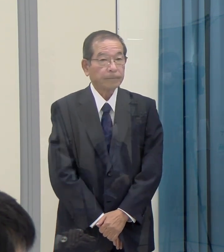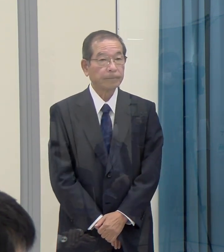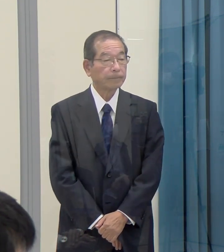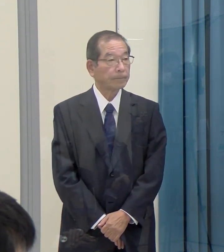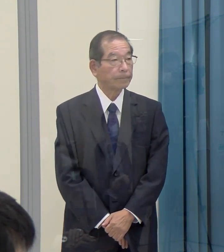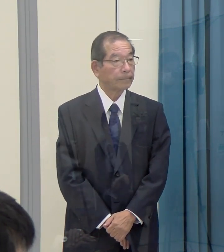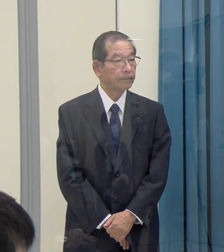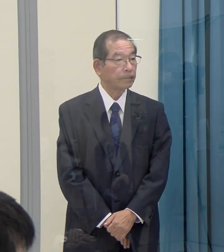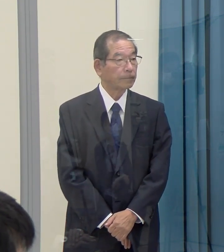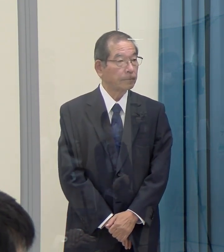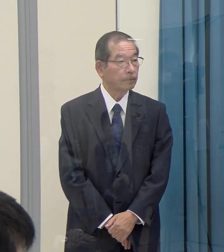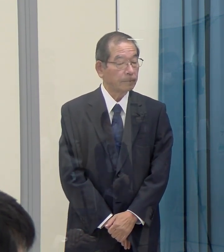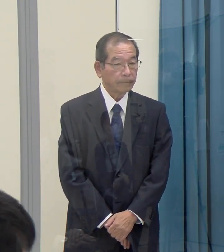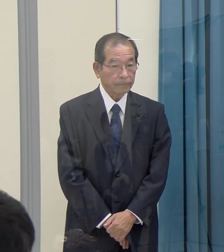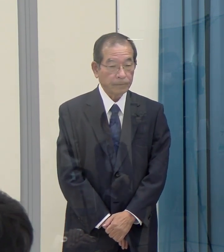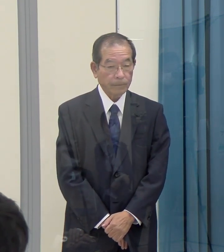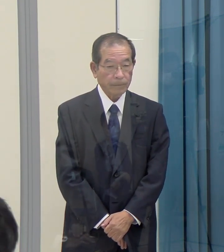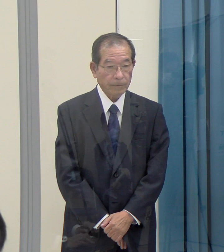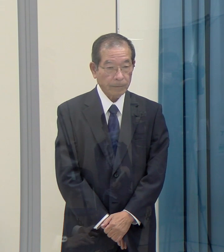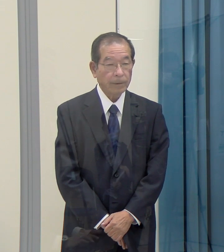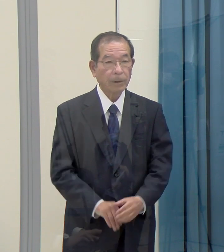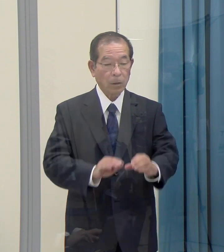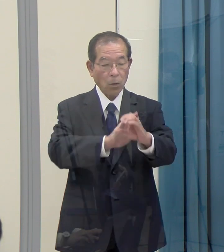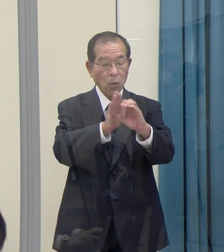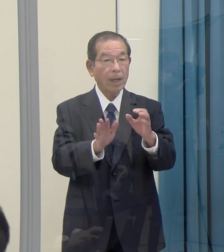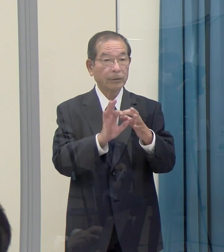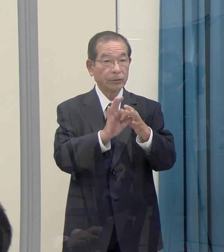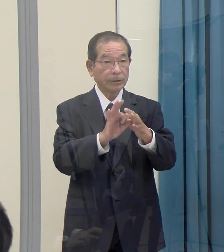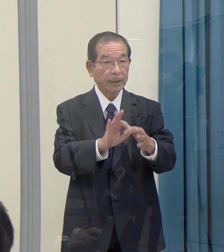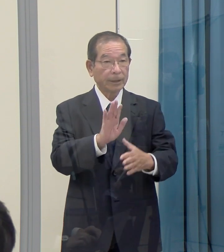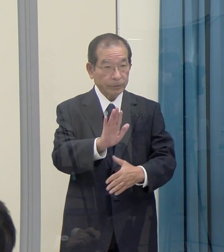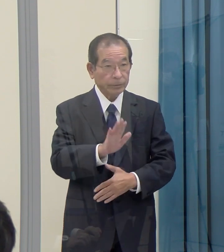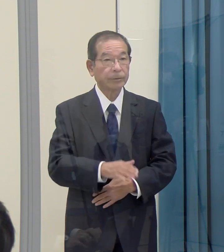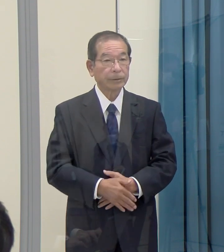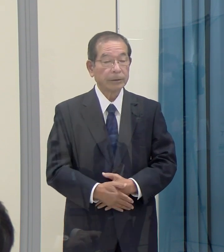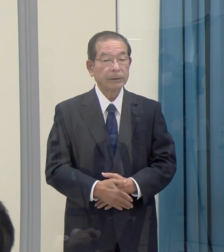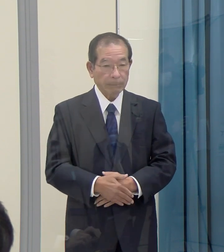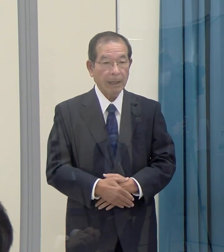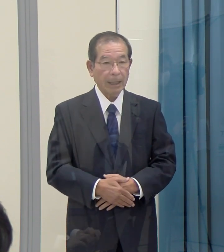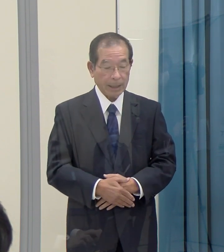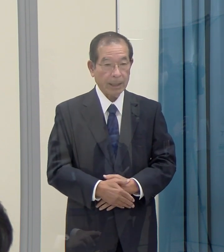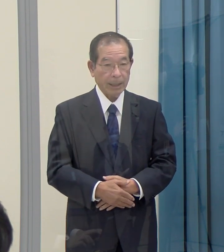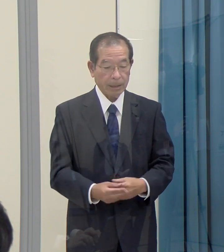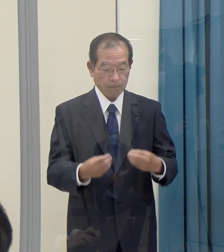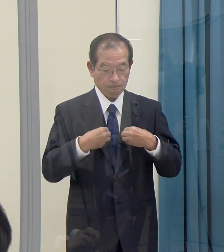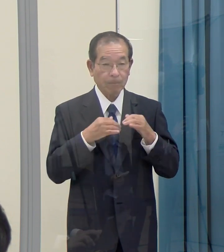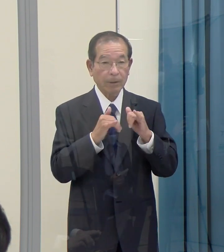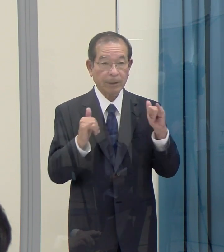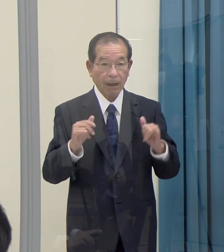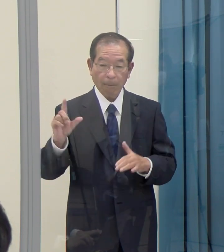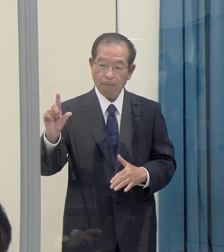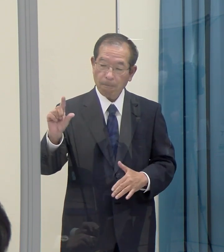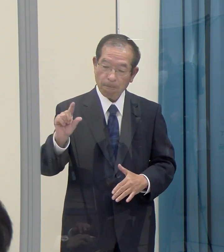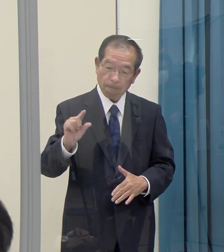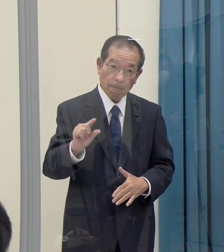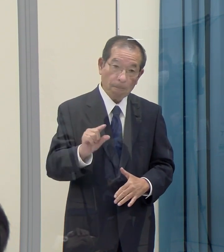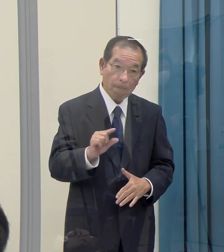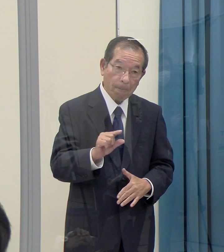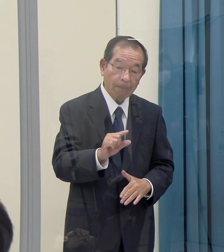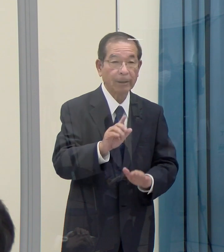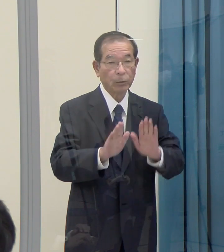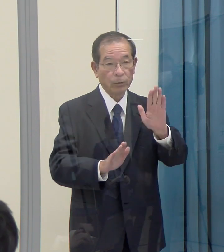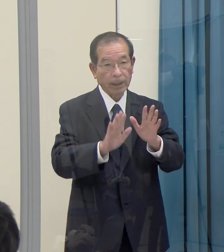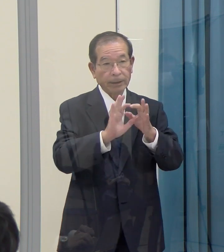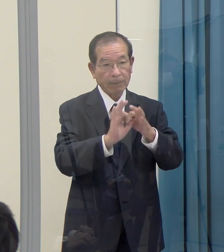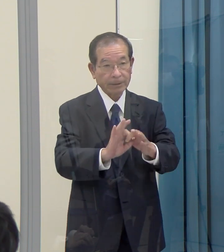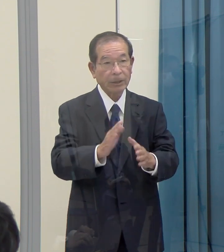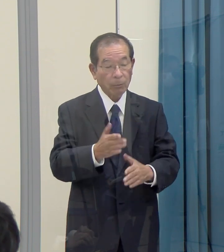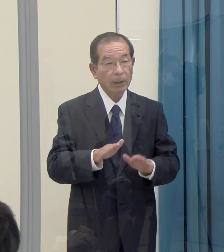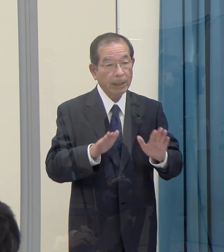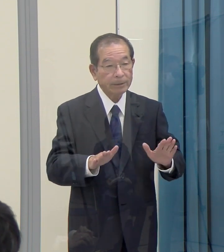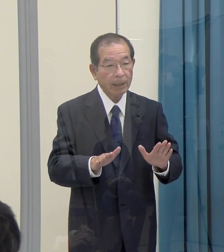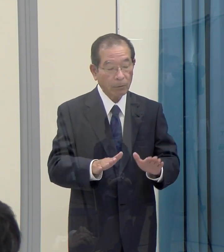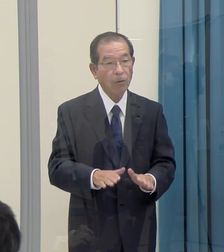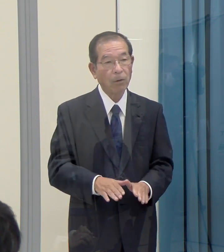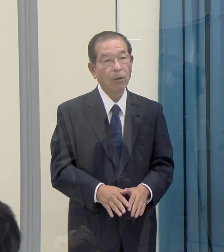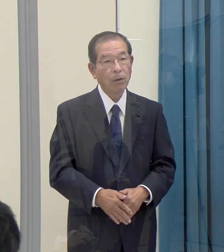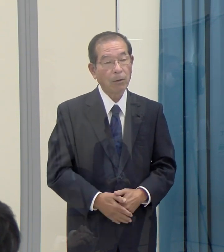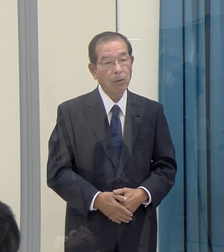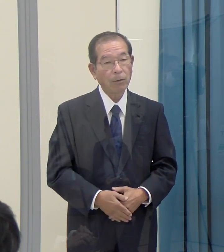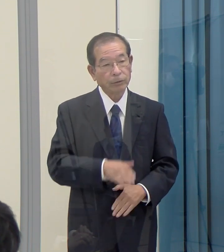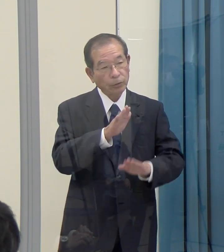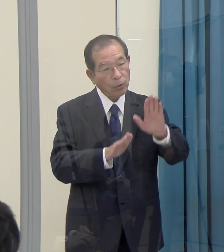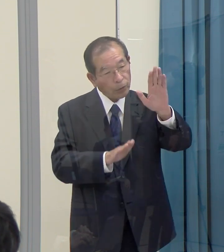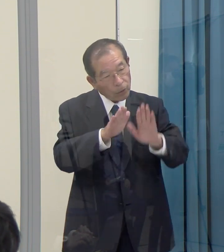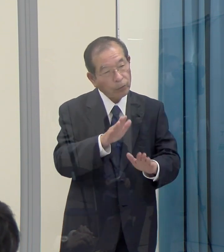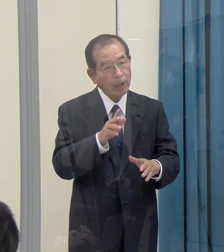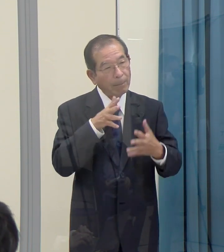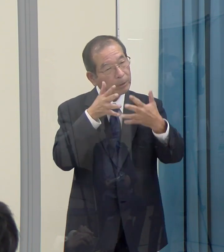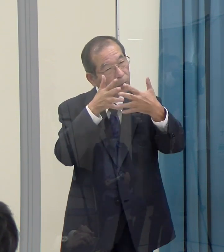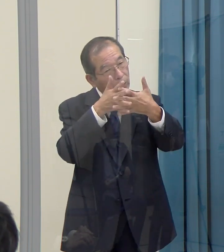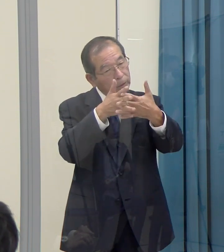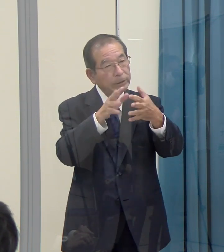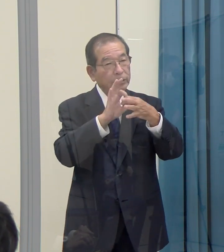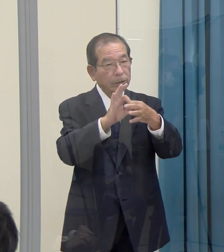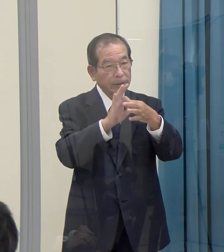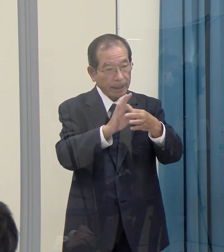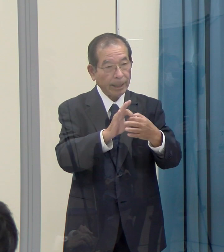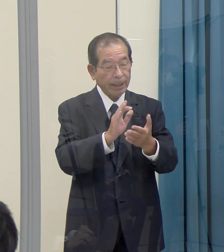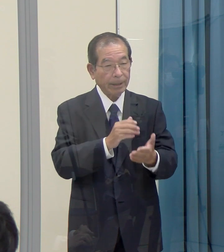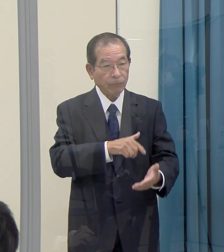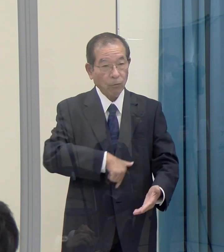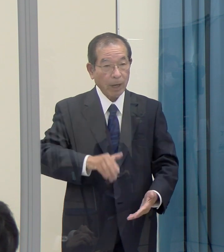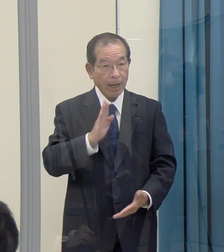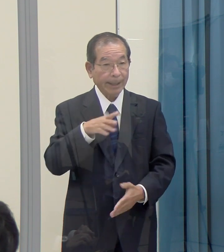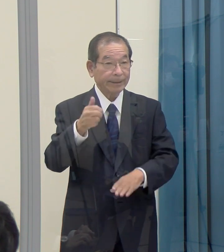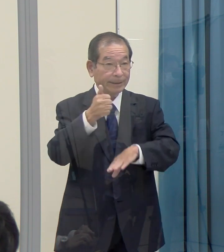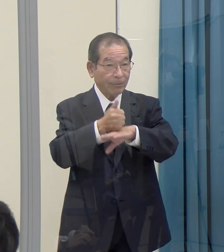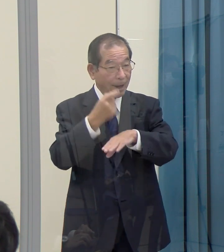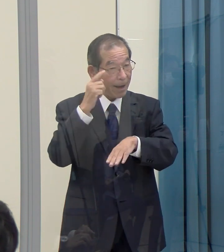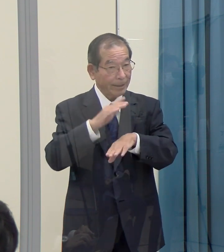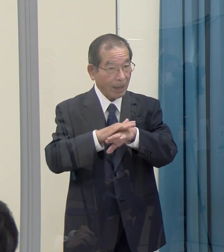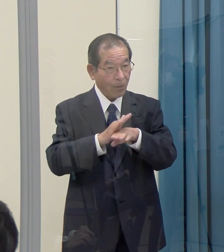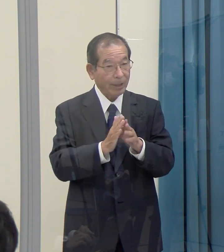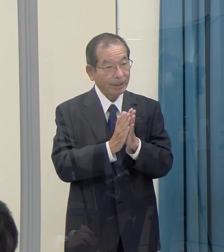（ＮＨＫ）新型コロナについて、ここ最近はまた感染状況が落ち着き始めたところですが、現在の感染状況の認識と今後の見通しについて、知事の考えをお聞かせ願います。